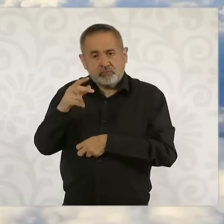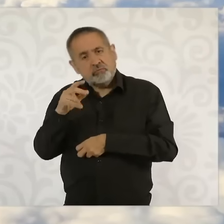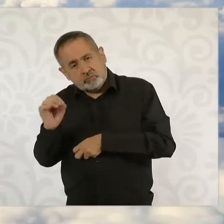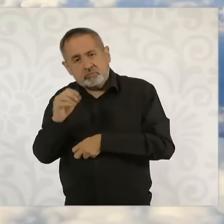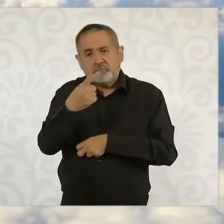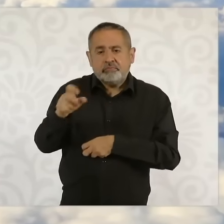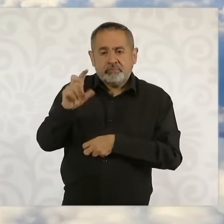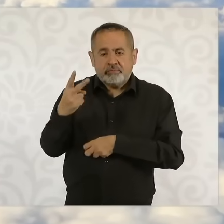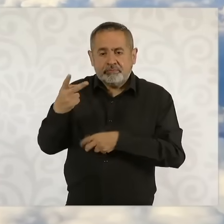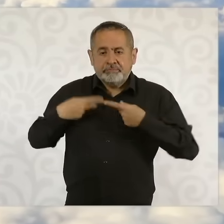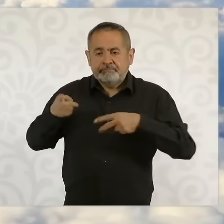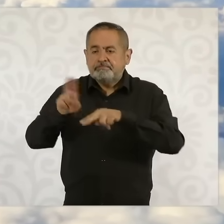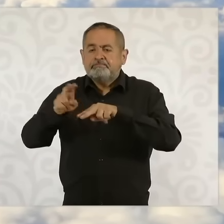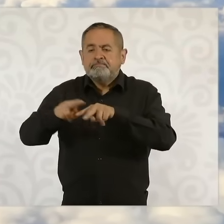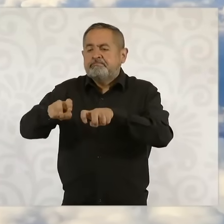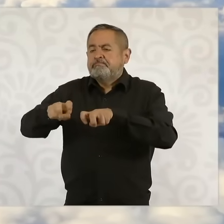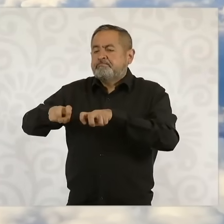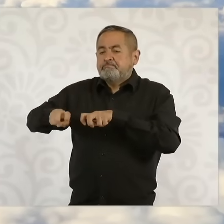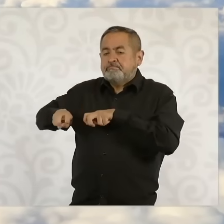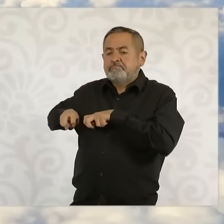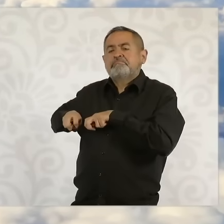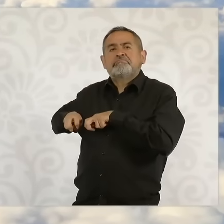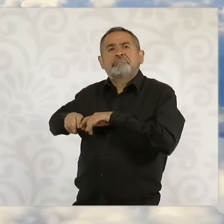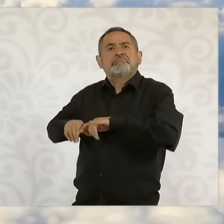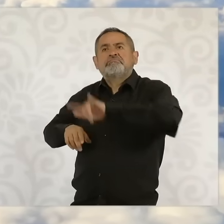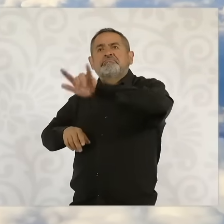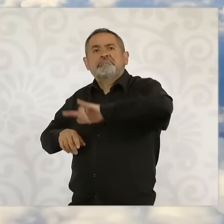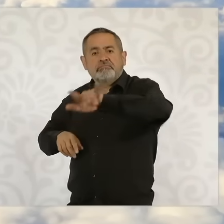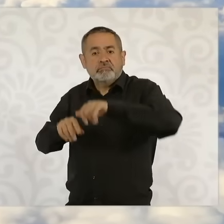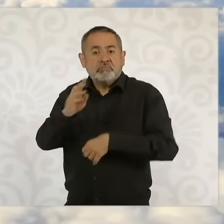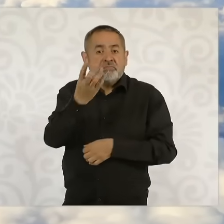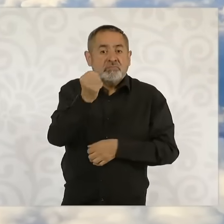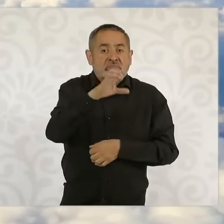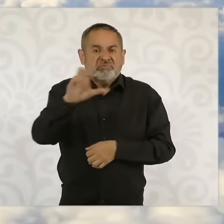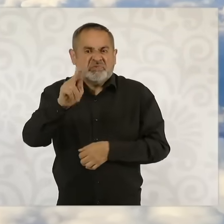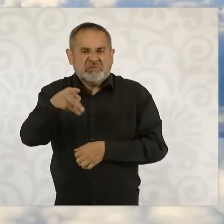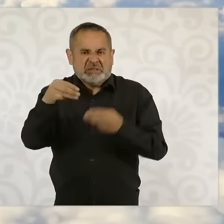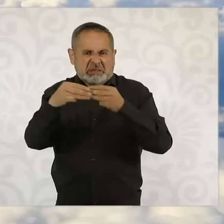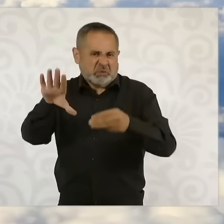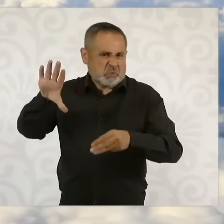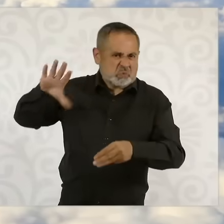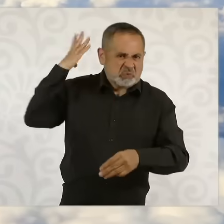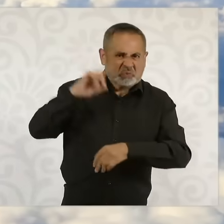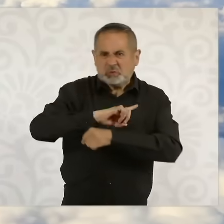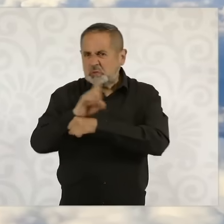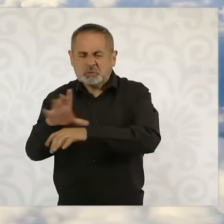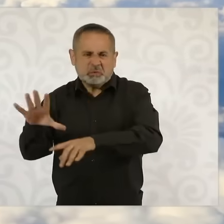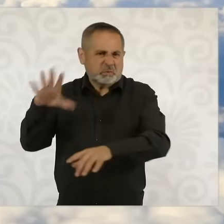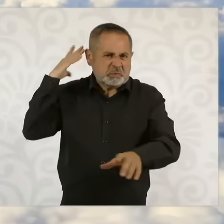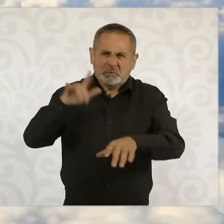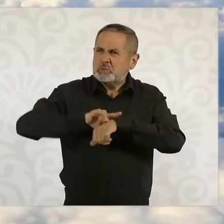a poder transportarse a más de 900 km porh en nuestras aeronaves y tener un alcance de más de